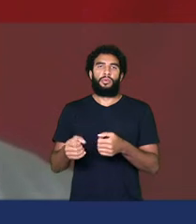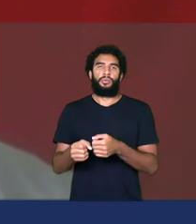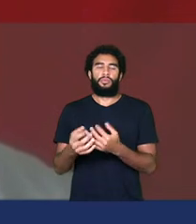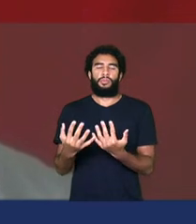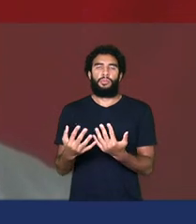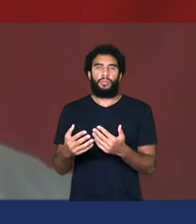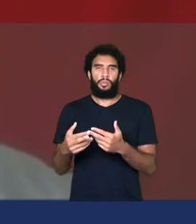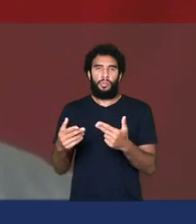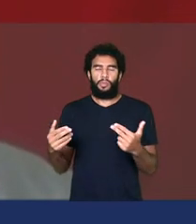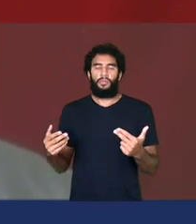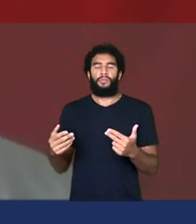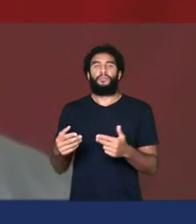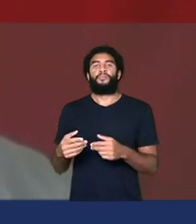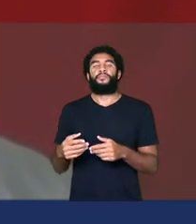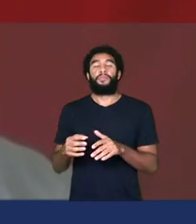OS CASSINOS, A RAZÃO DE SER